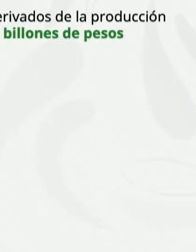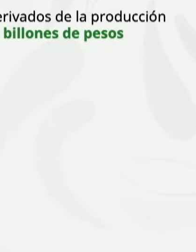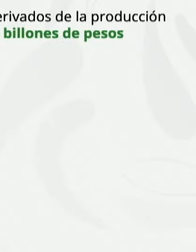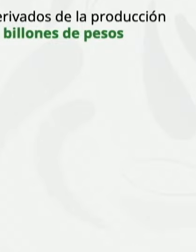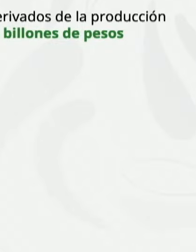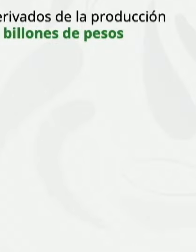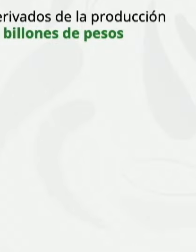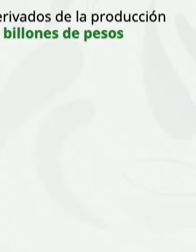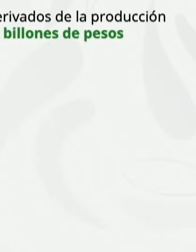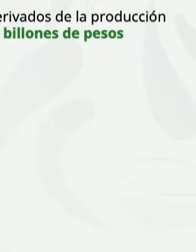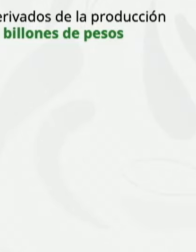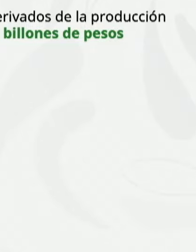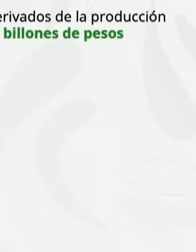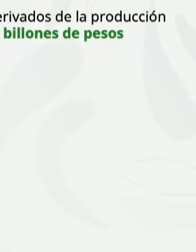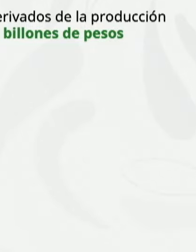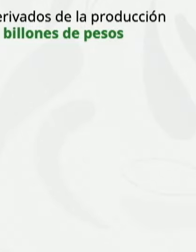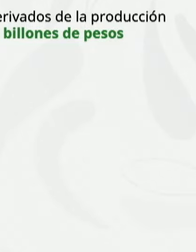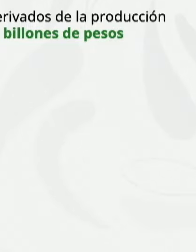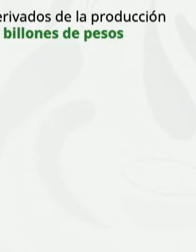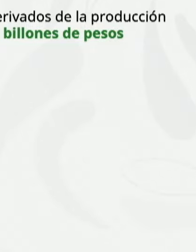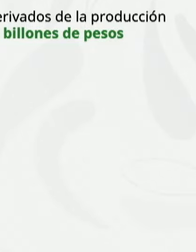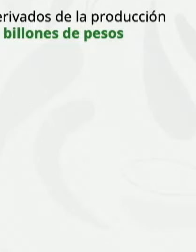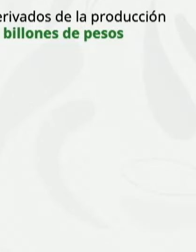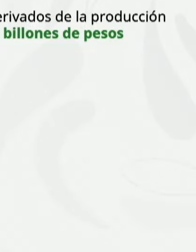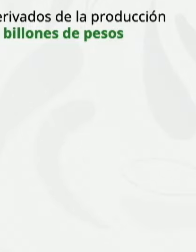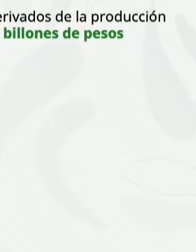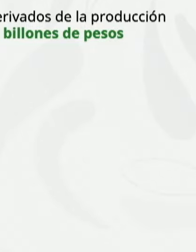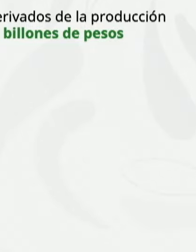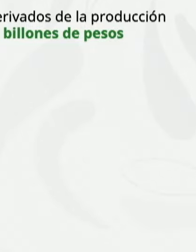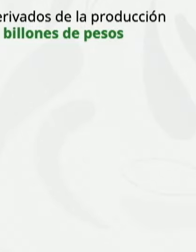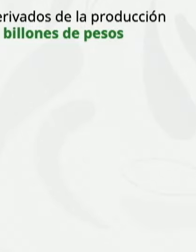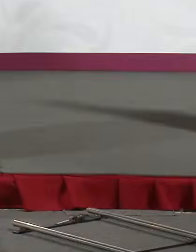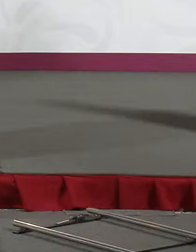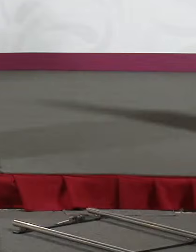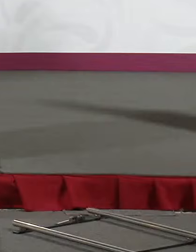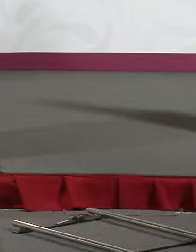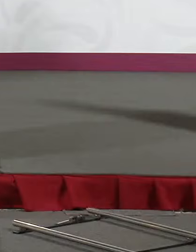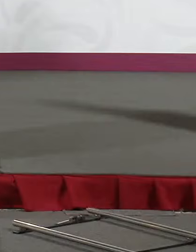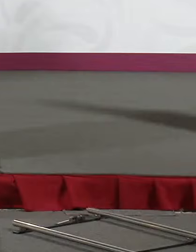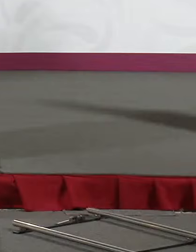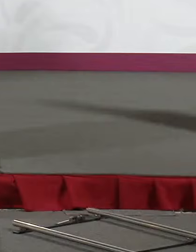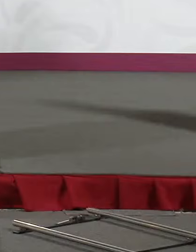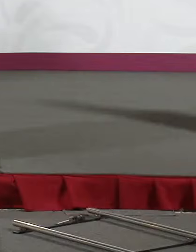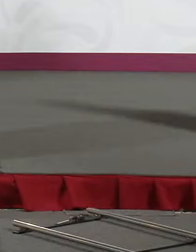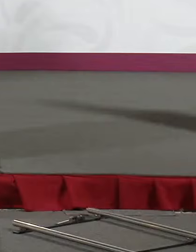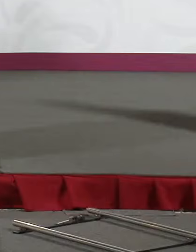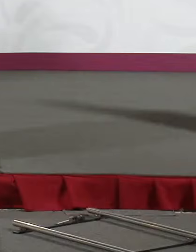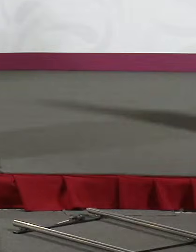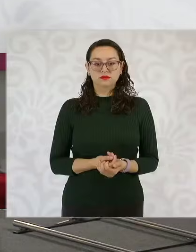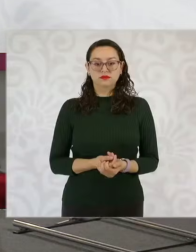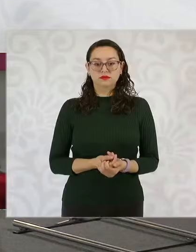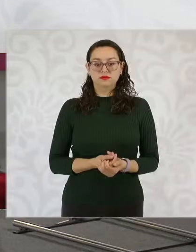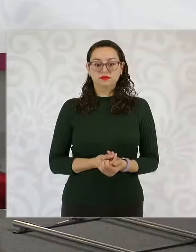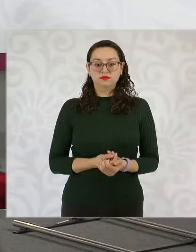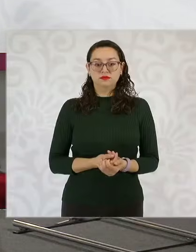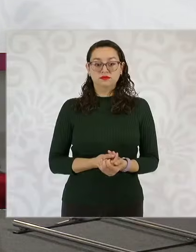de crudo que es cay Pit axil malov y cantarel cantarel el gran yacimiento que tuvimos que